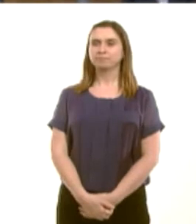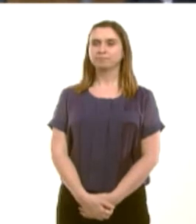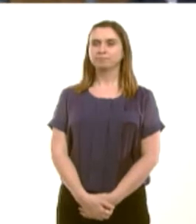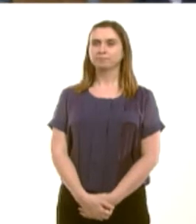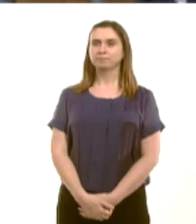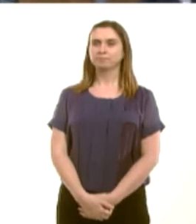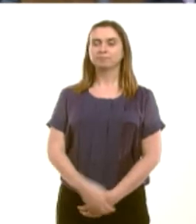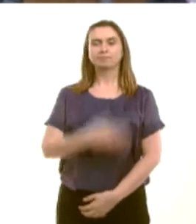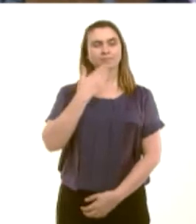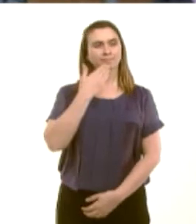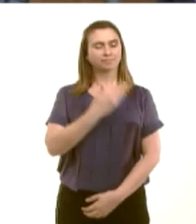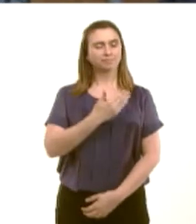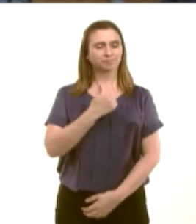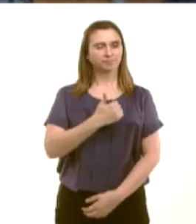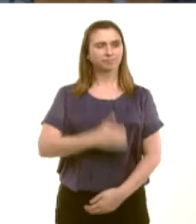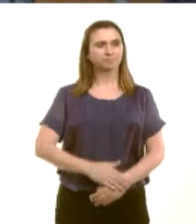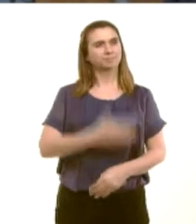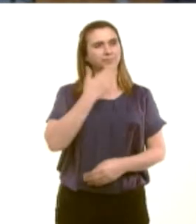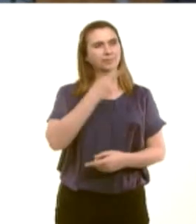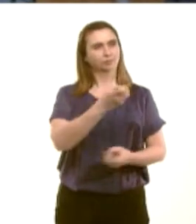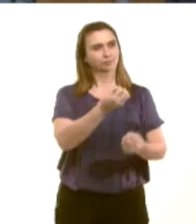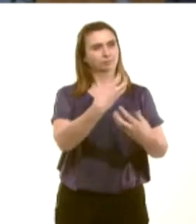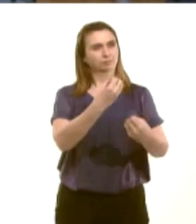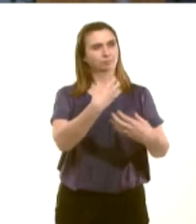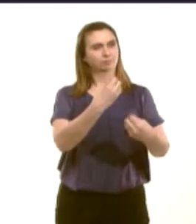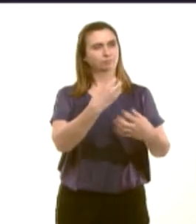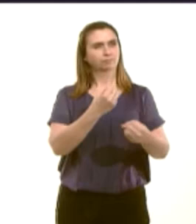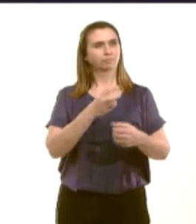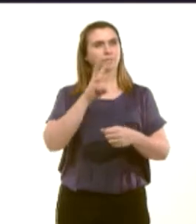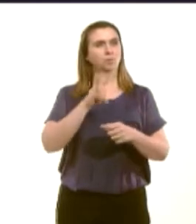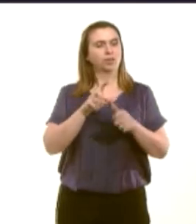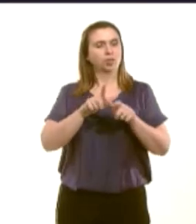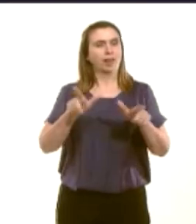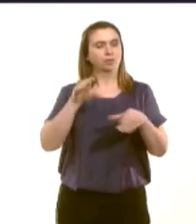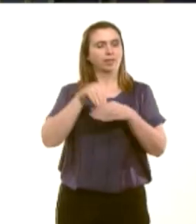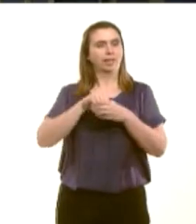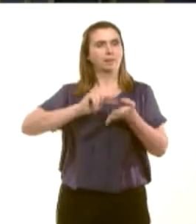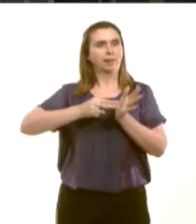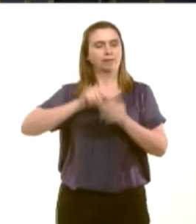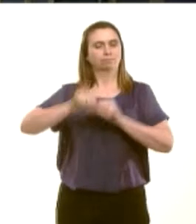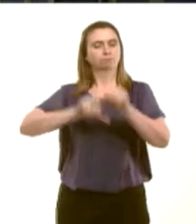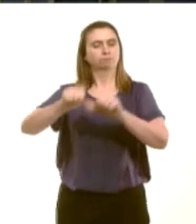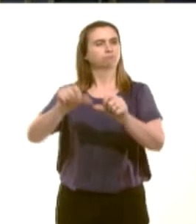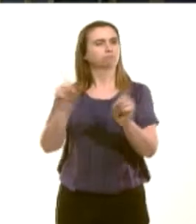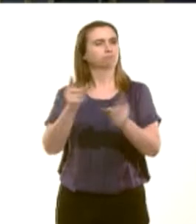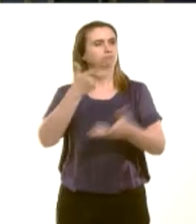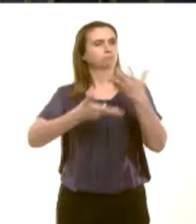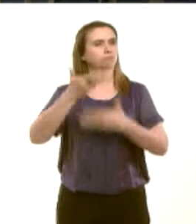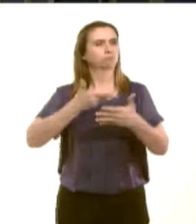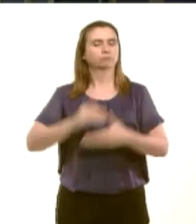session. Y Llywydd / The Presiding Officer: The first item this afternoon is questions to the First Minister. Question 1, Alun Ffred Jones.